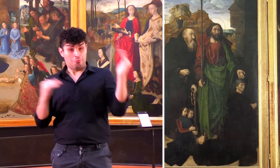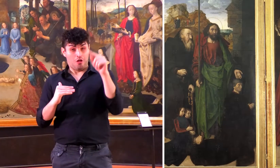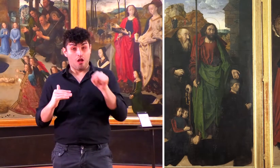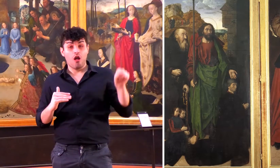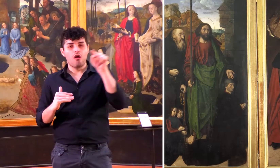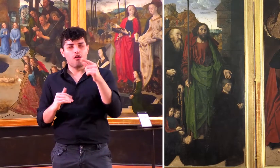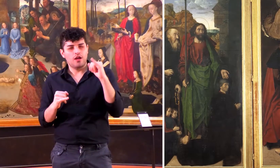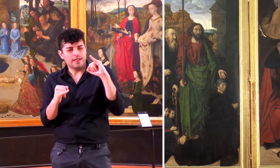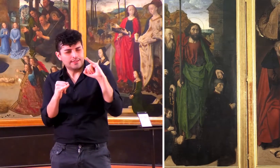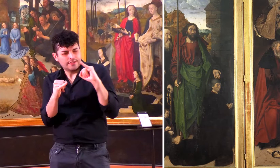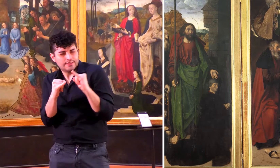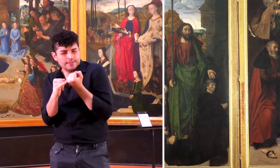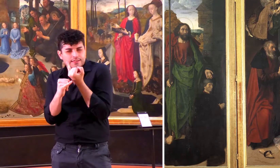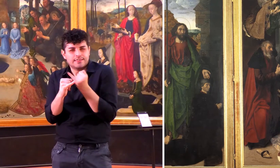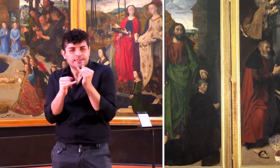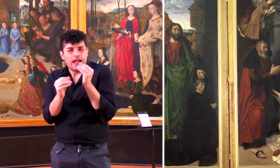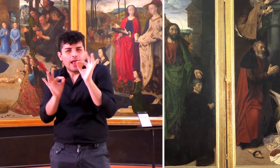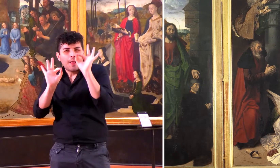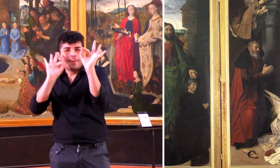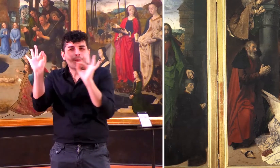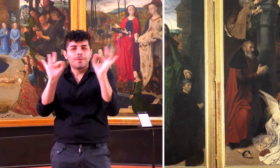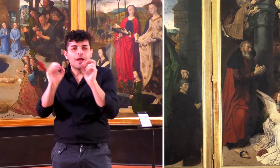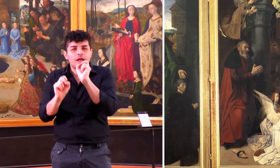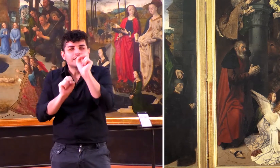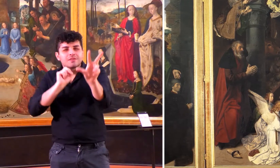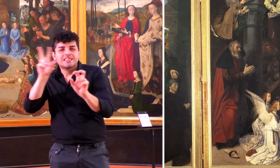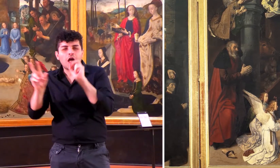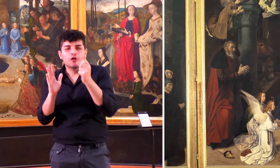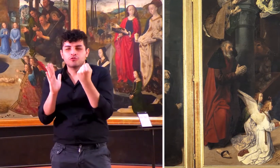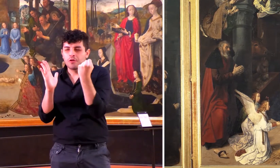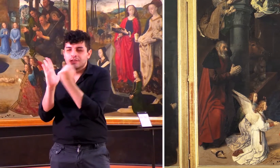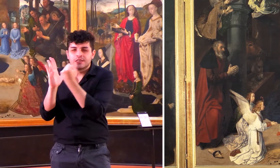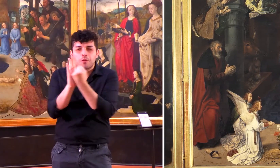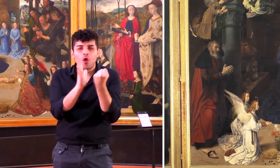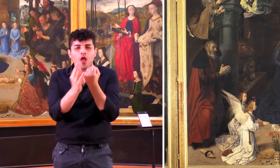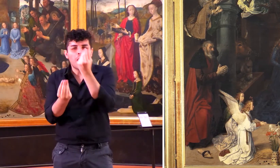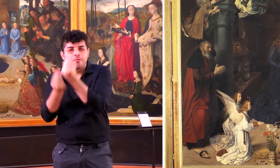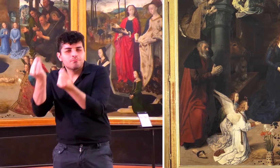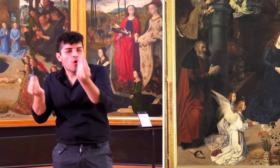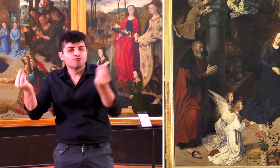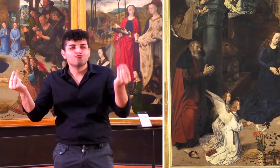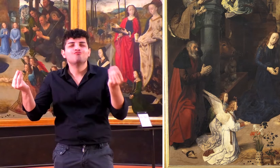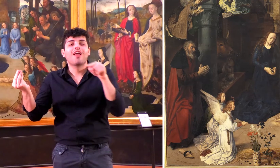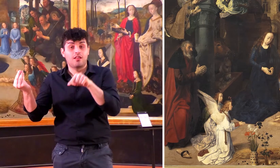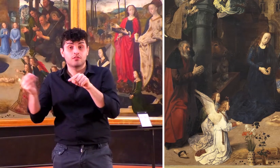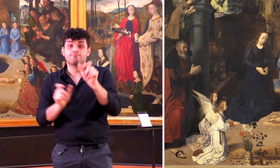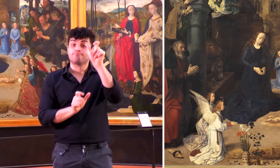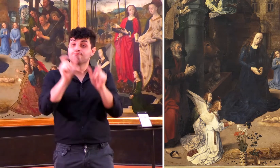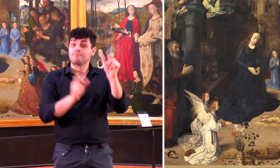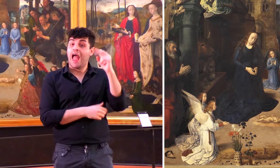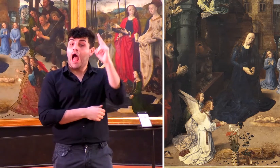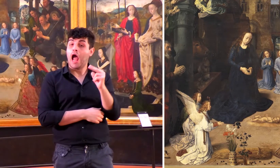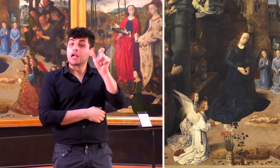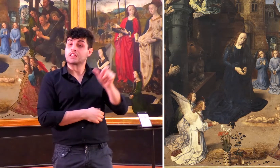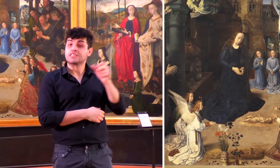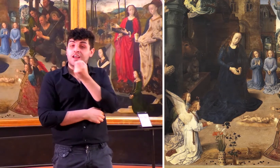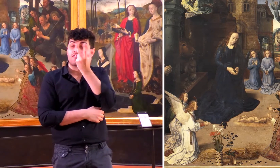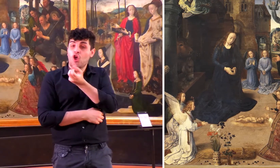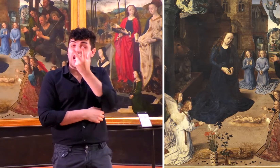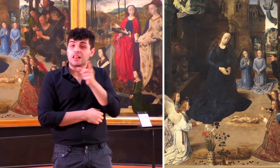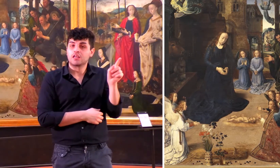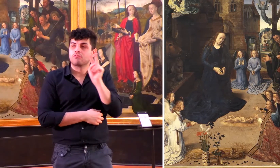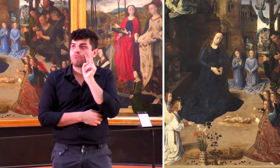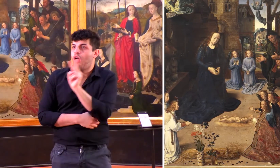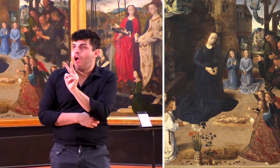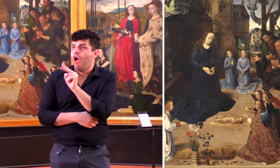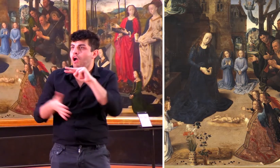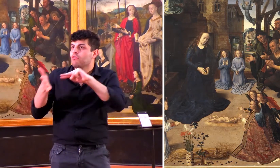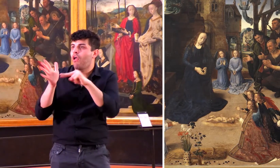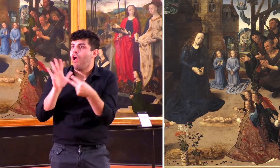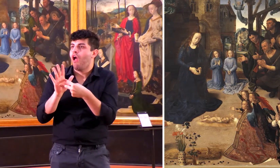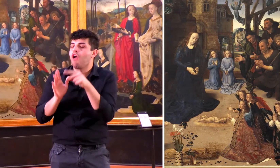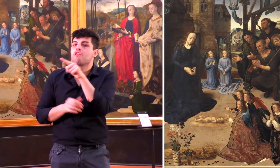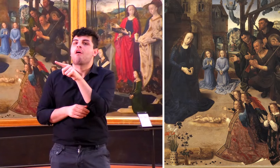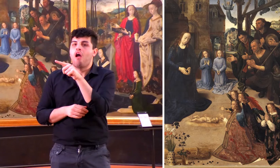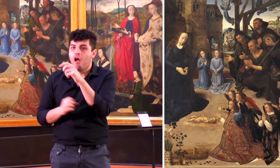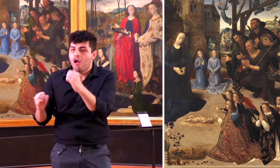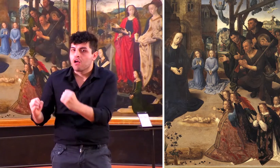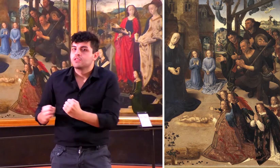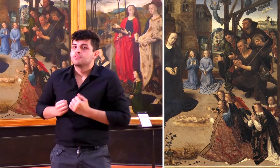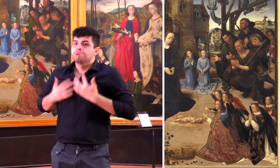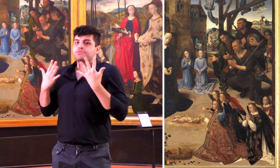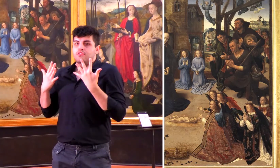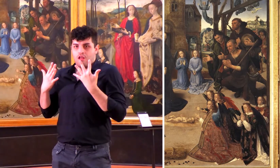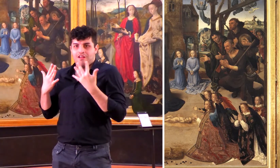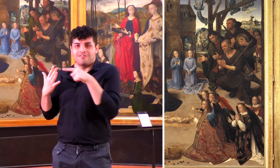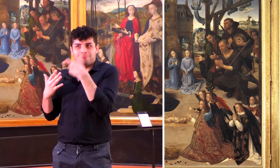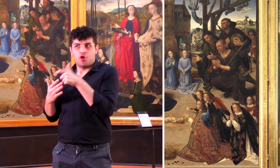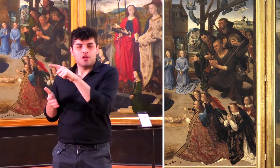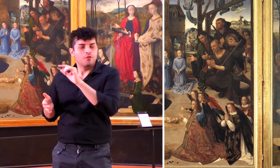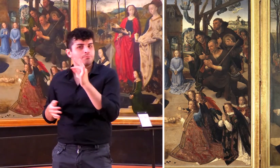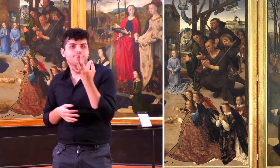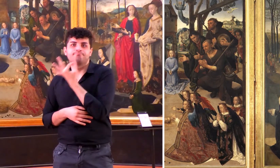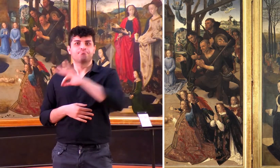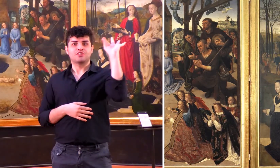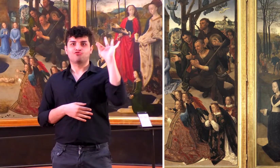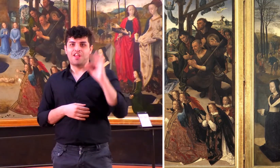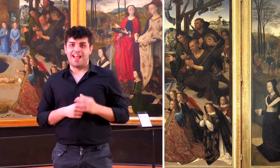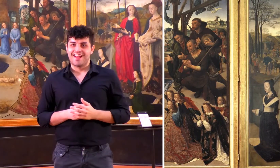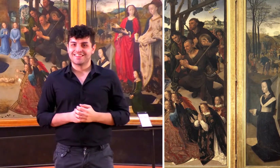Il dipinto così ricco di dettagli e simboli, rappresenterà nella sua tecnica e carattere grande fonte di ispirazione per molti pittori fiorentini.